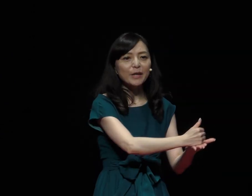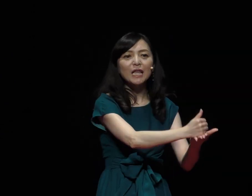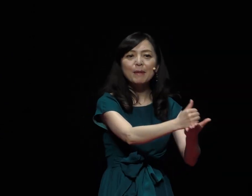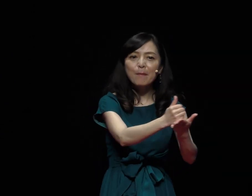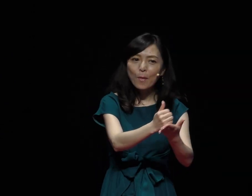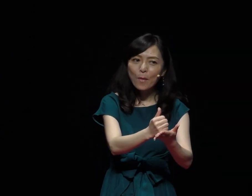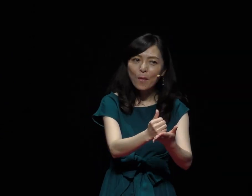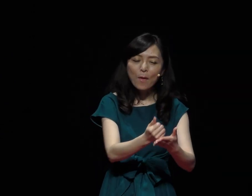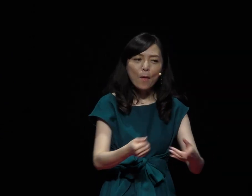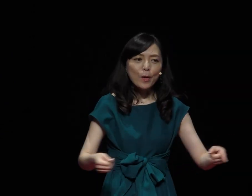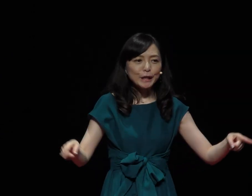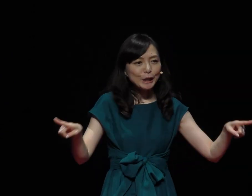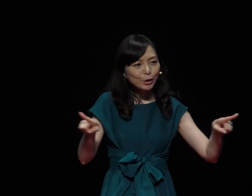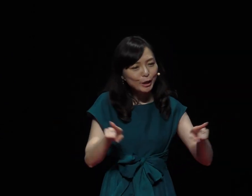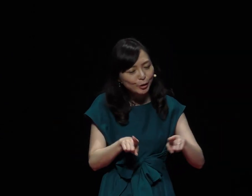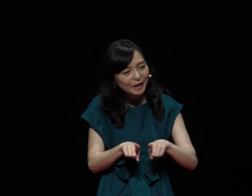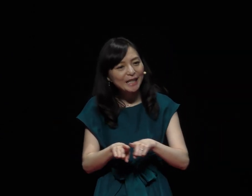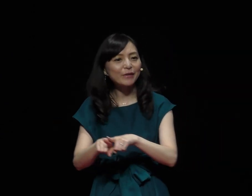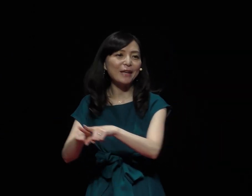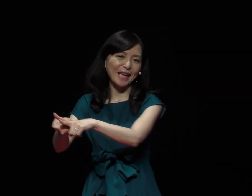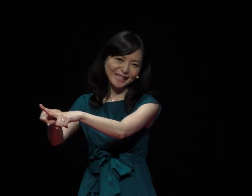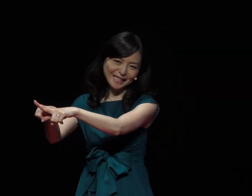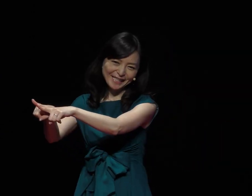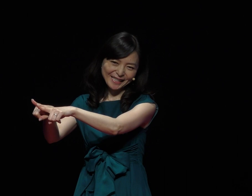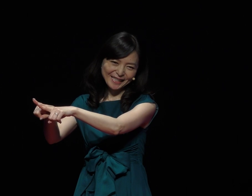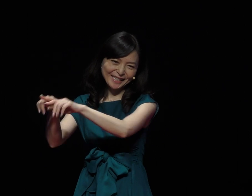ellos me siguen.